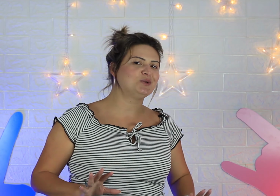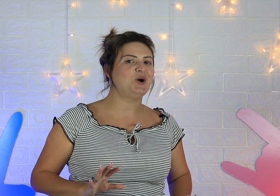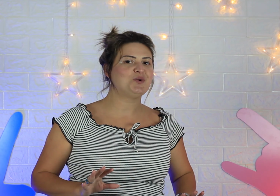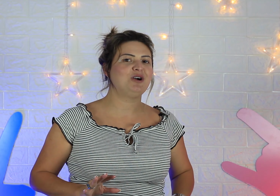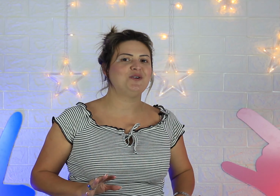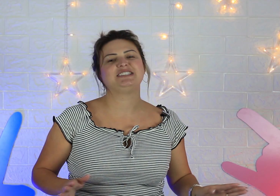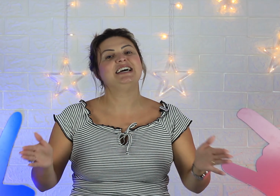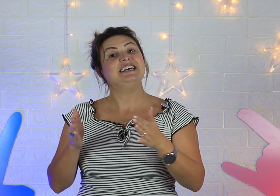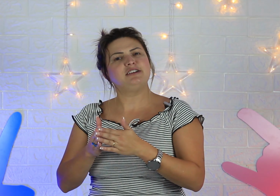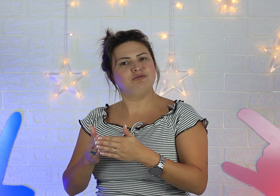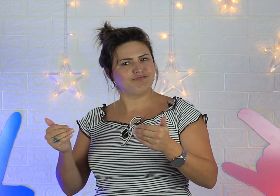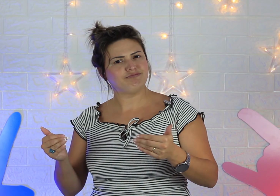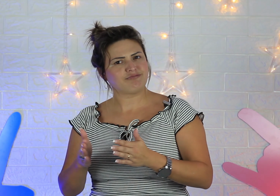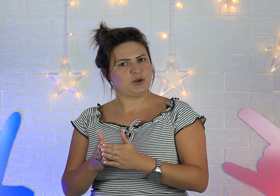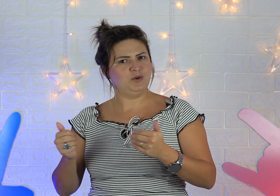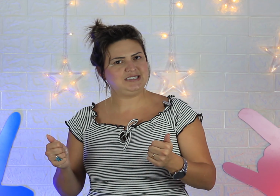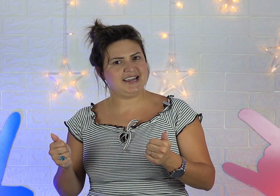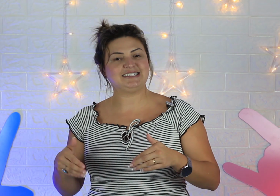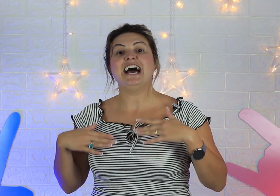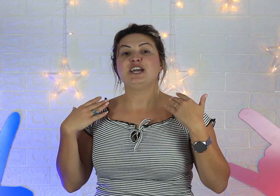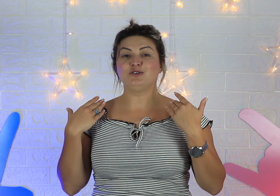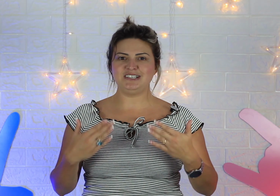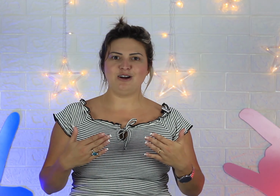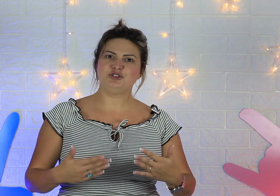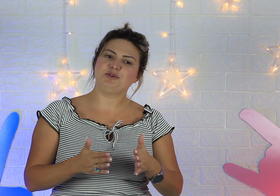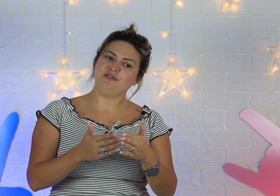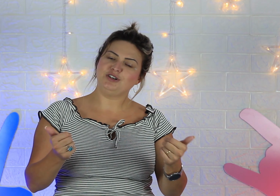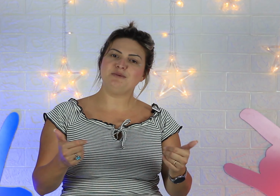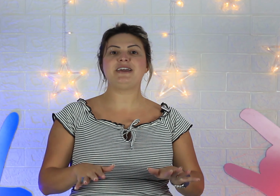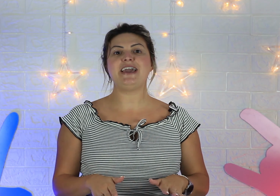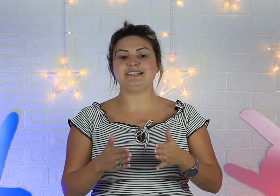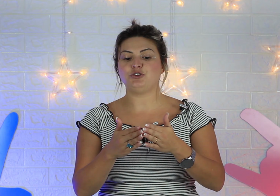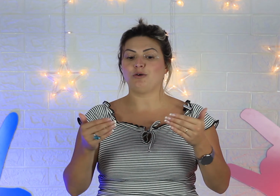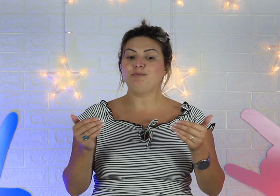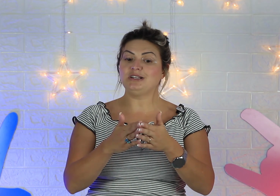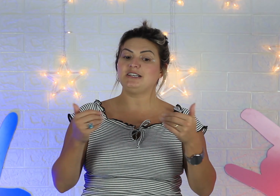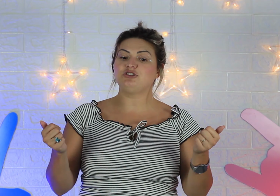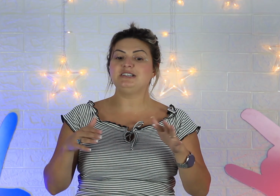e vai perguntar alguma coisa então Com licença e o sinal de por favor também é esse o que pode